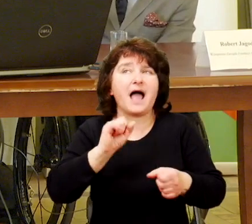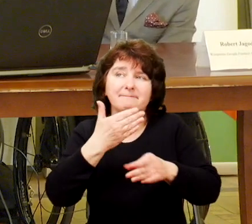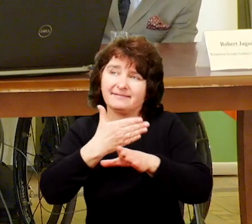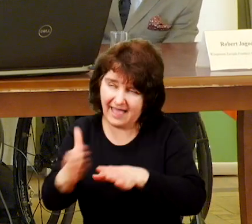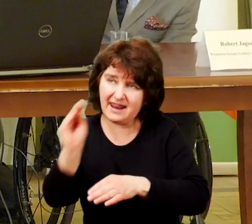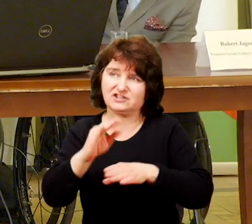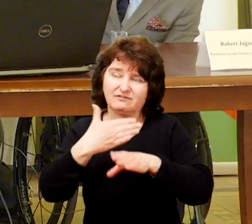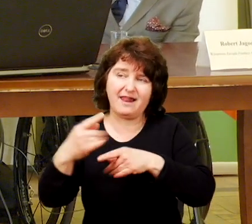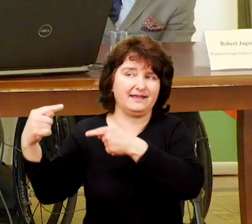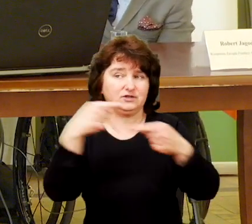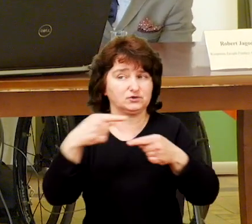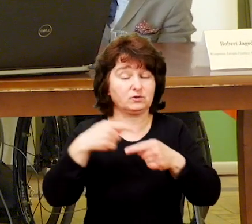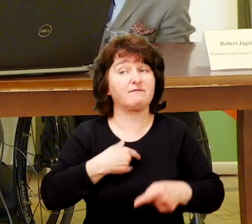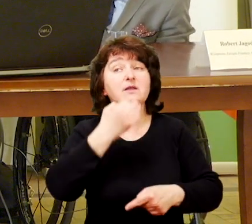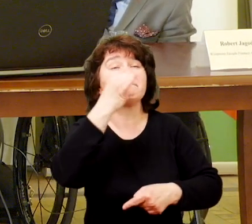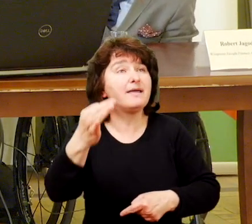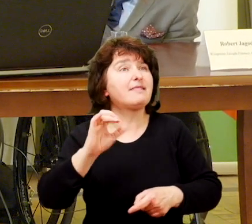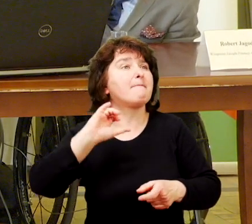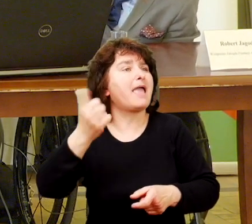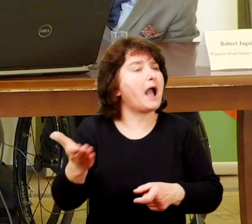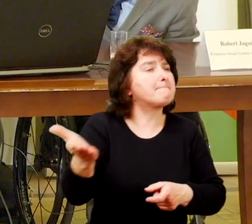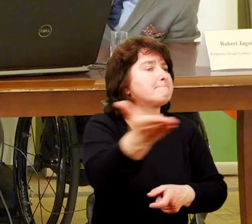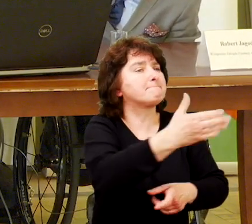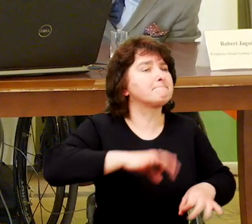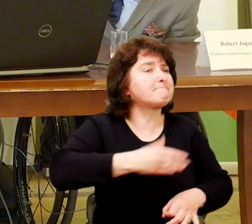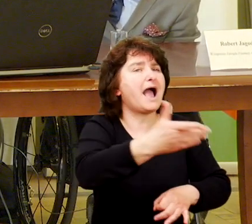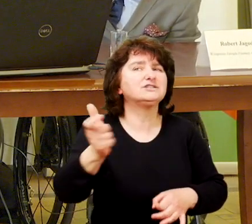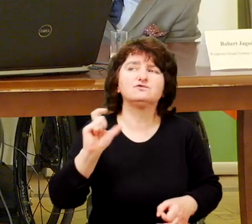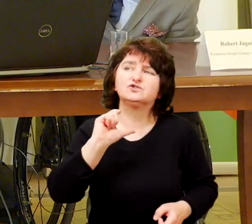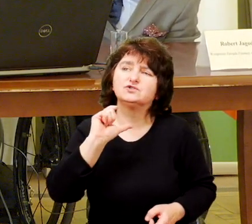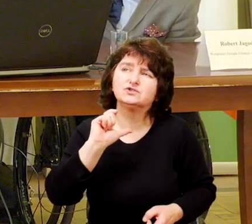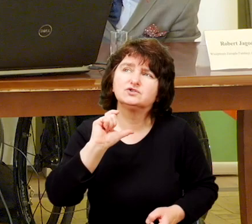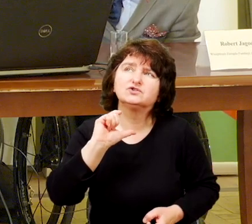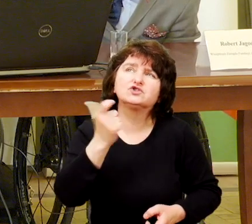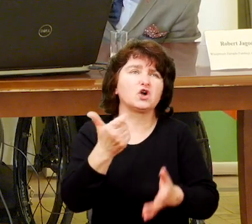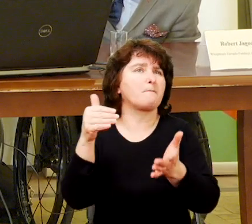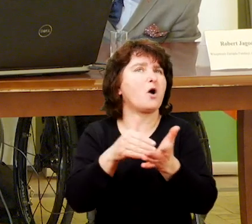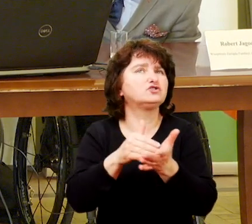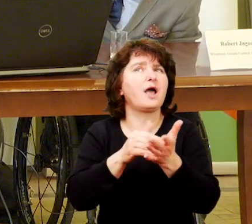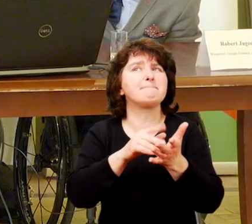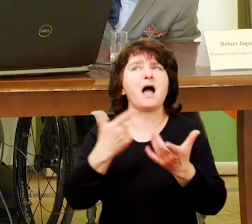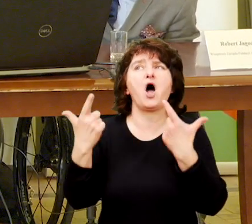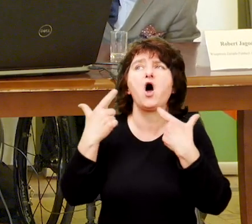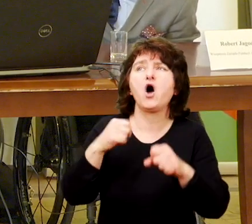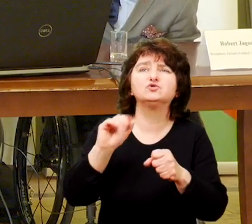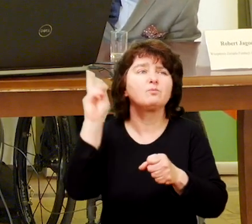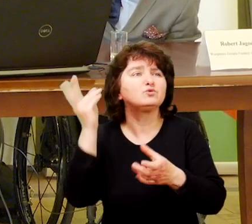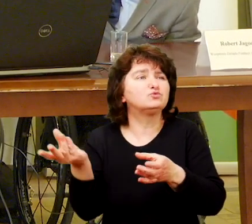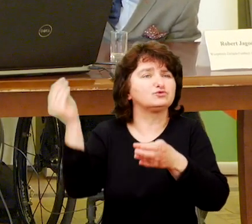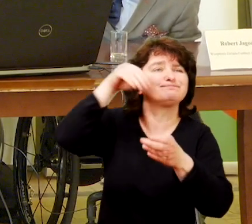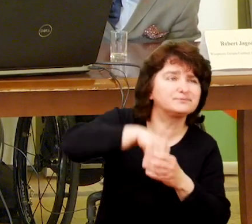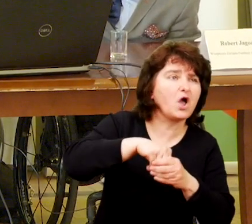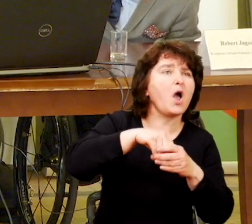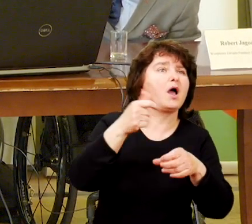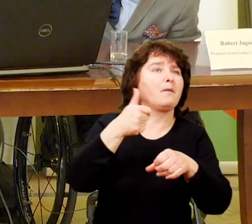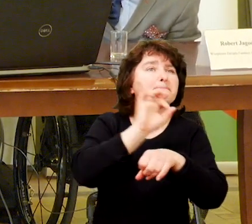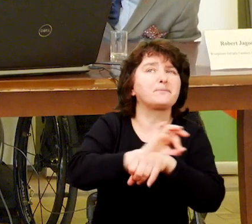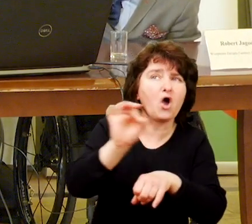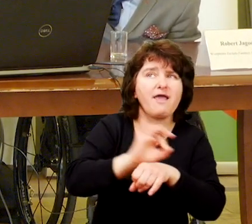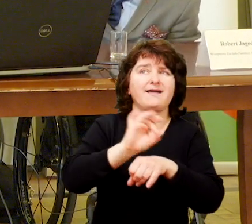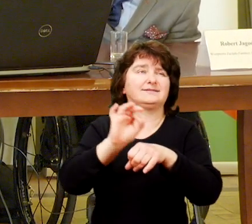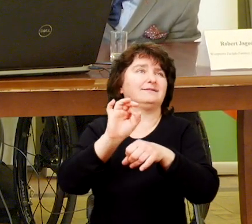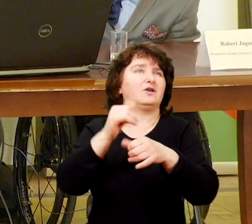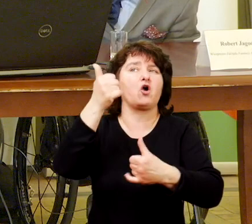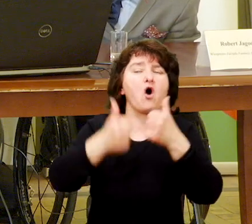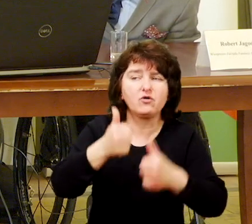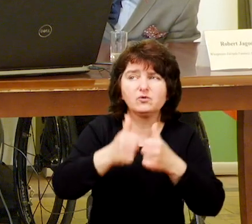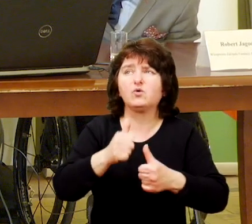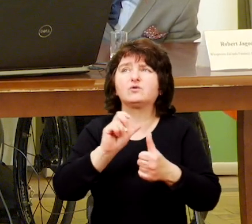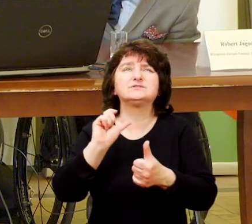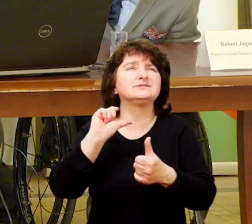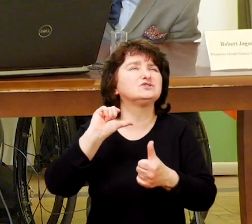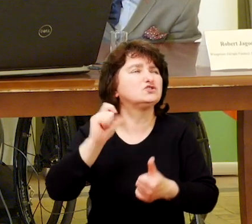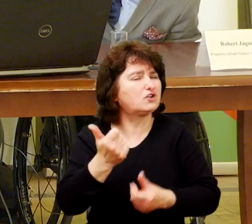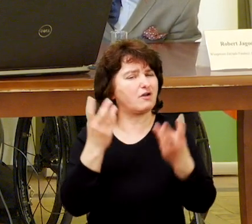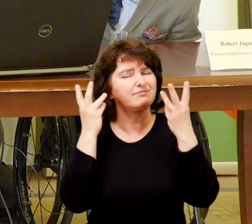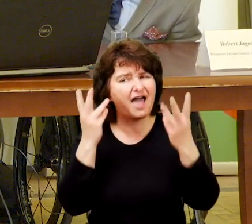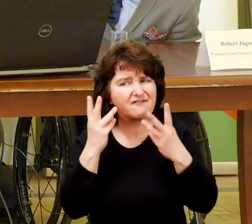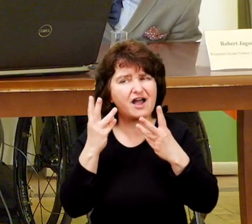Jak państwo byście wskazali jakie są potrzeby uczestników programu z którymi na co dzień pracujecie. Co jest takiego najistotniejszego?